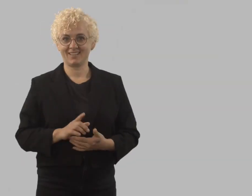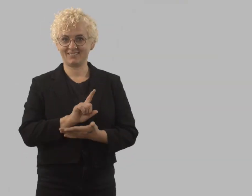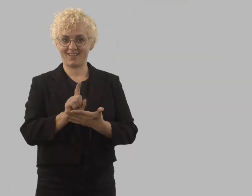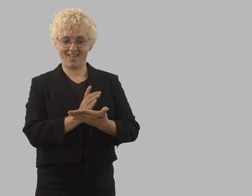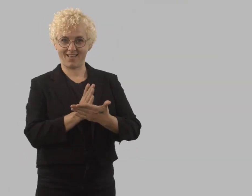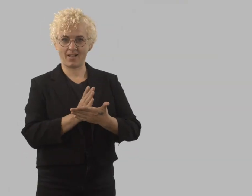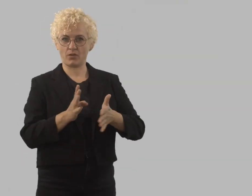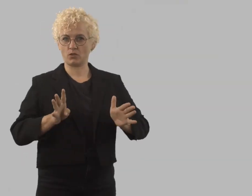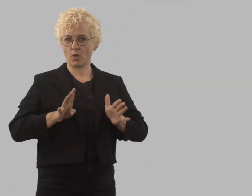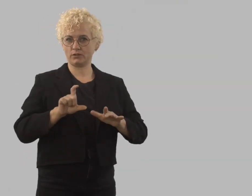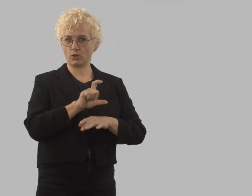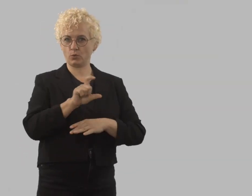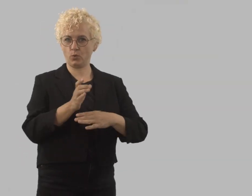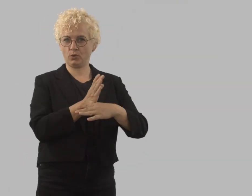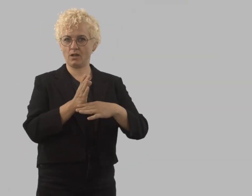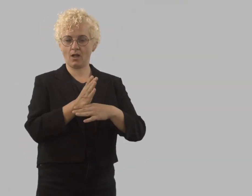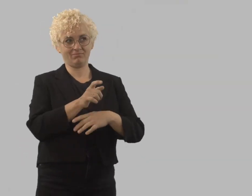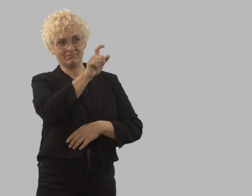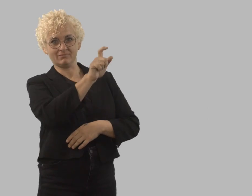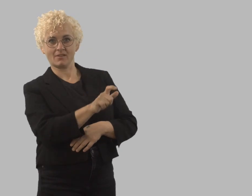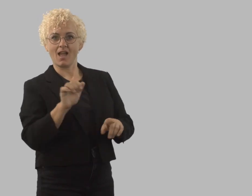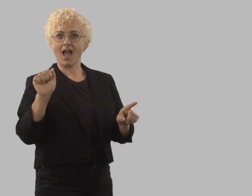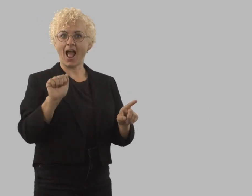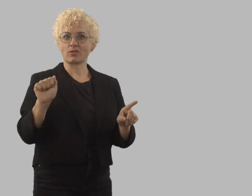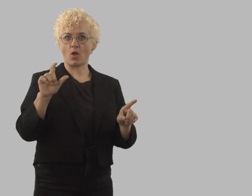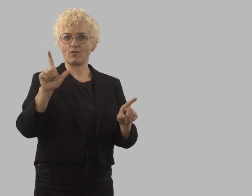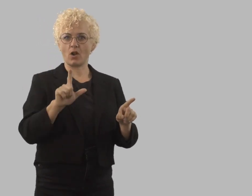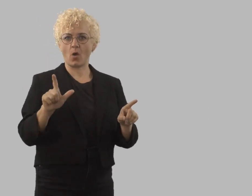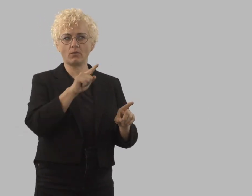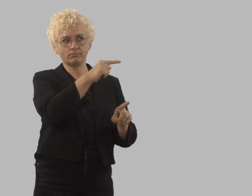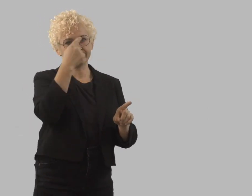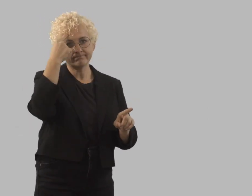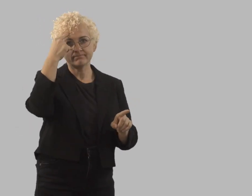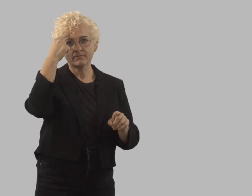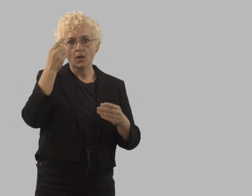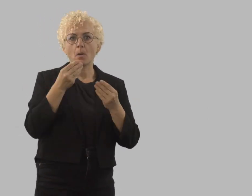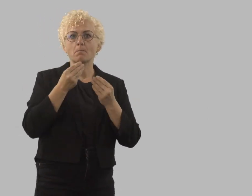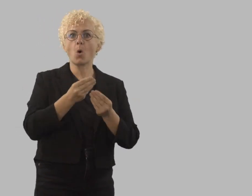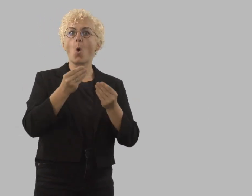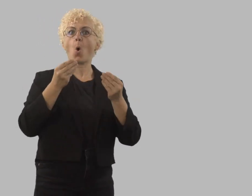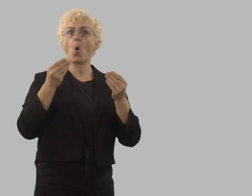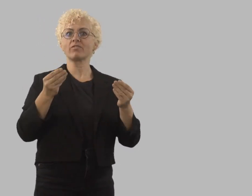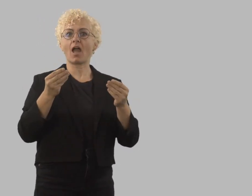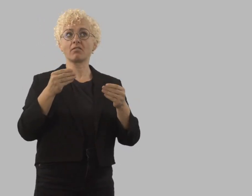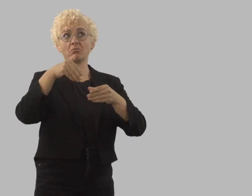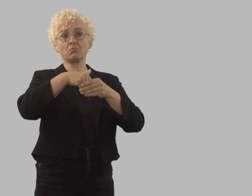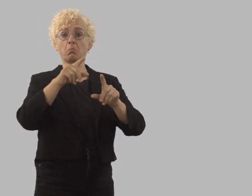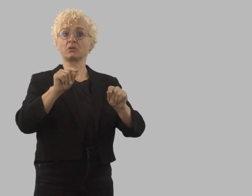Um 1900 bedeutet für Adolf Loos Moderne nicht,